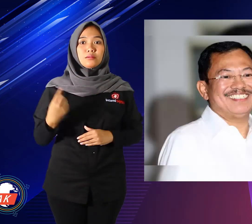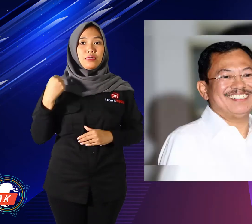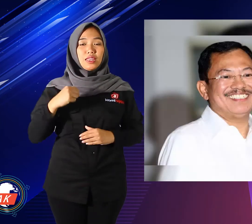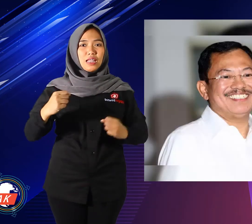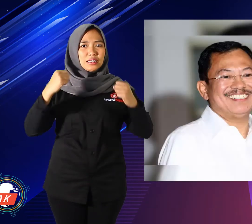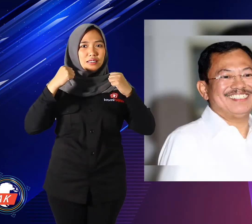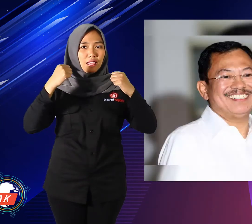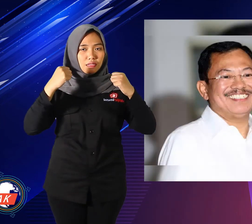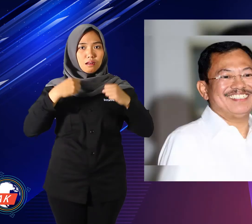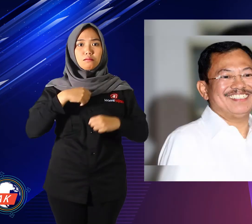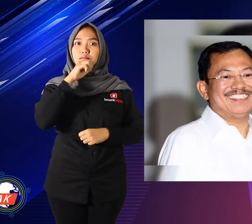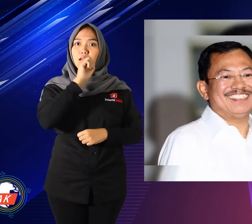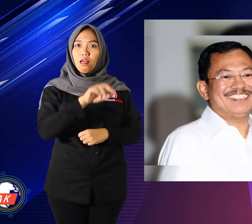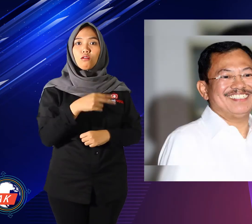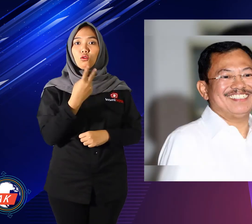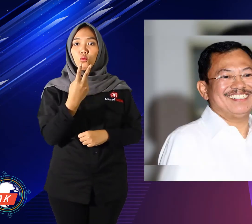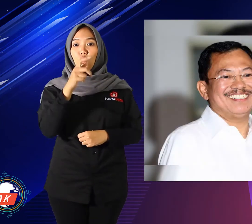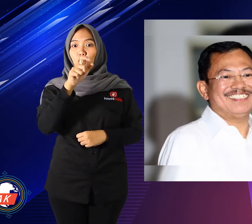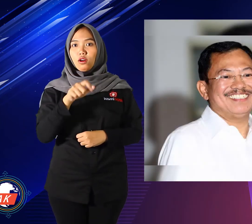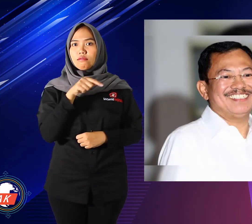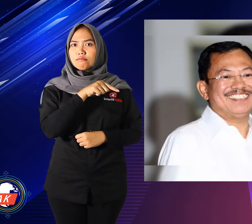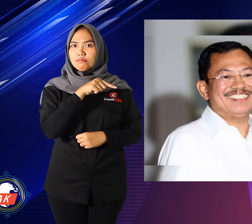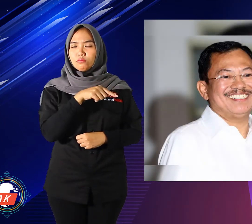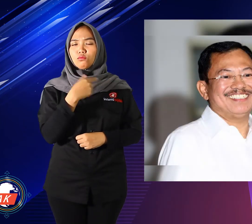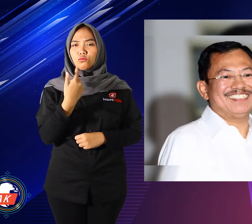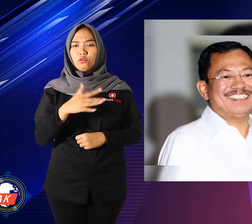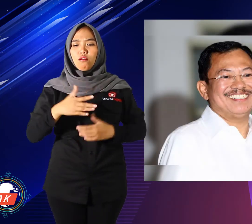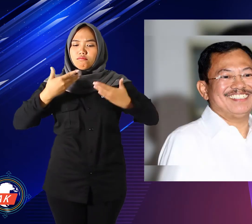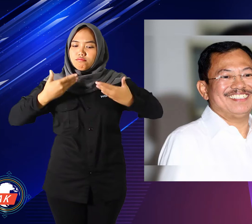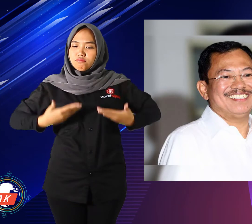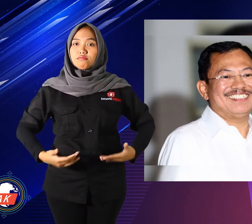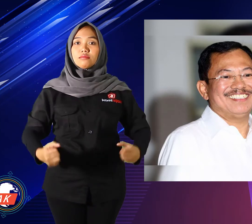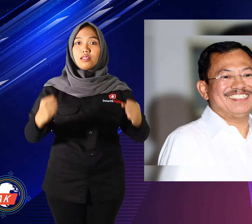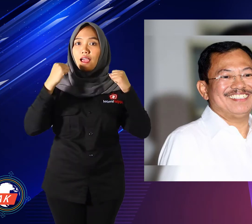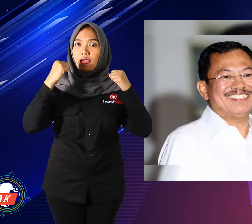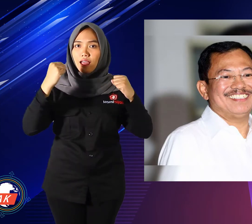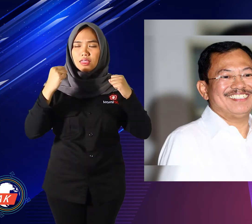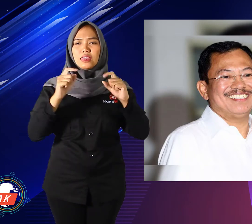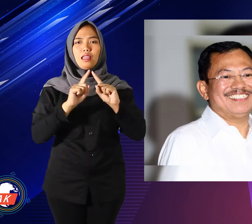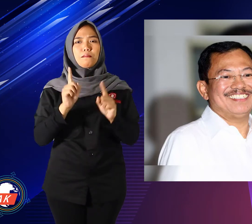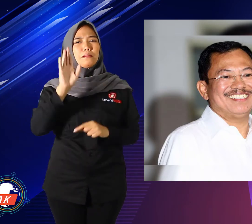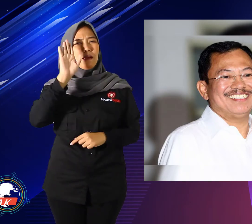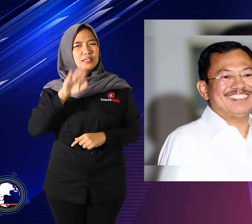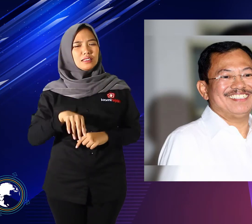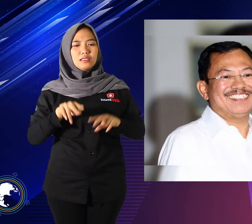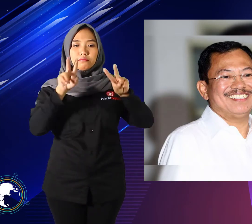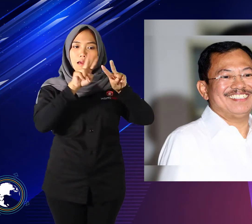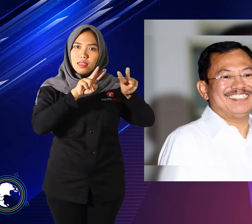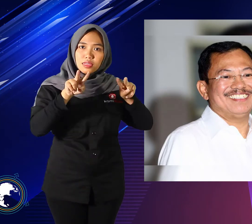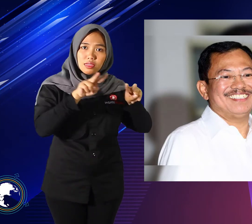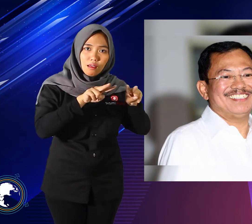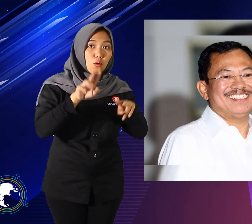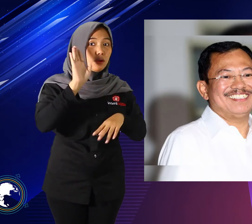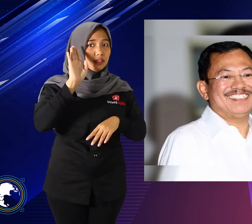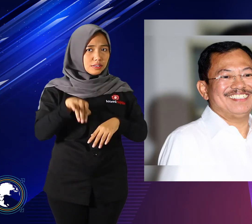Menteri Kesehatan mengatakan bahwa 2 korban ini dalam kondisi sehat tetapi saat ini masih dalam pemantauan.